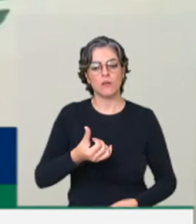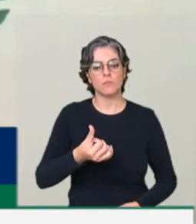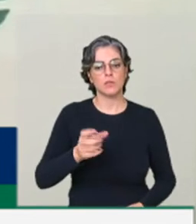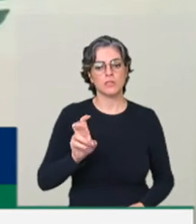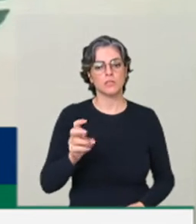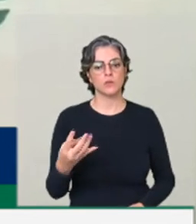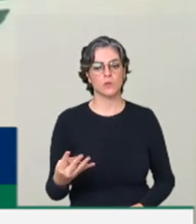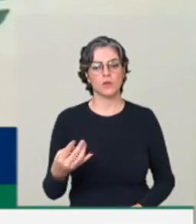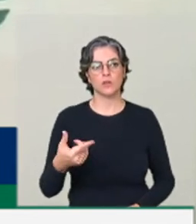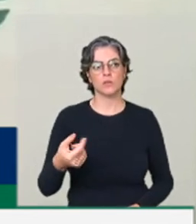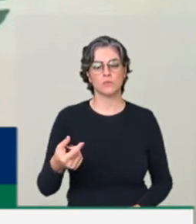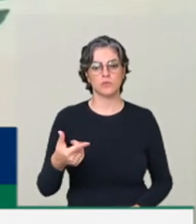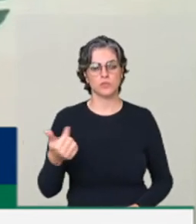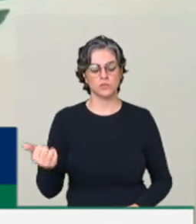REQUERIMENTO DE APENSAMENTO, 654/2021. ENTÃO EU QUERO